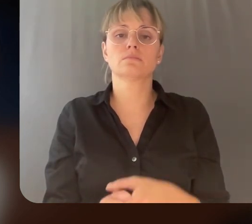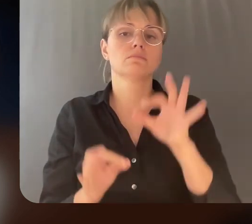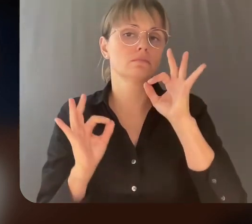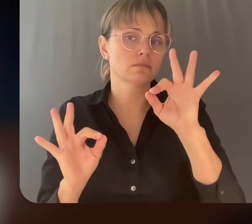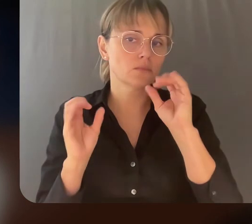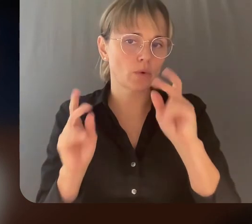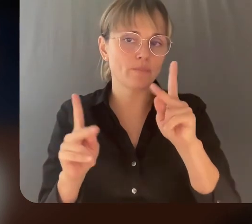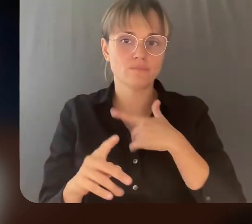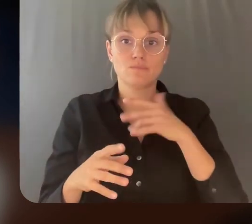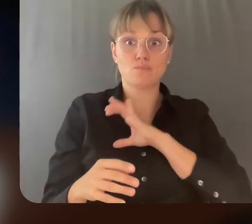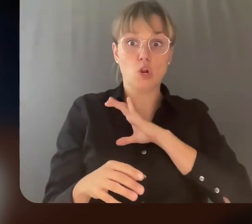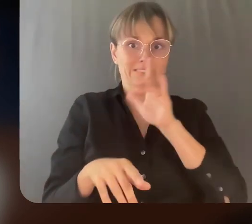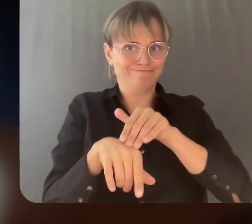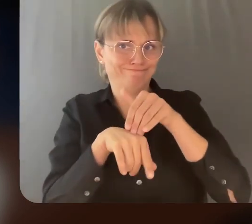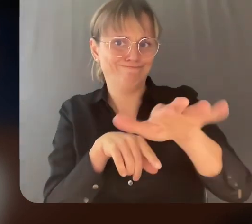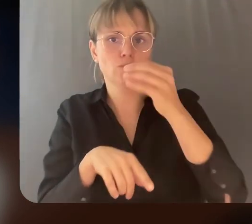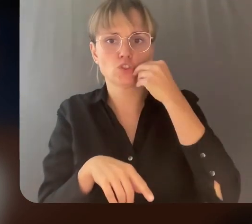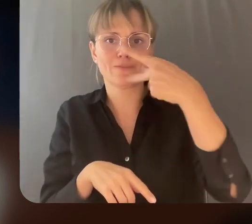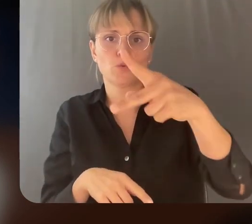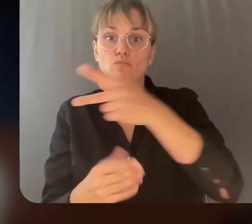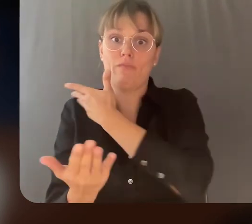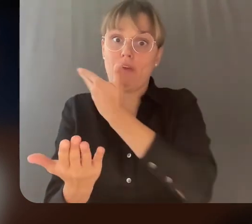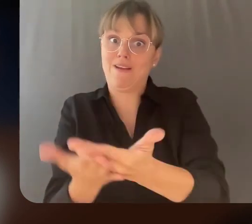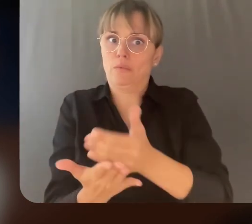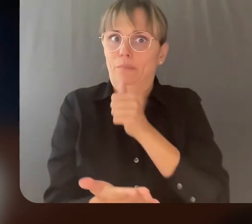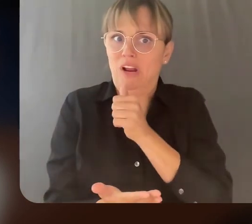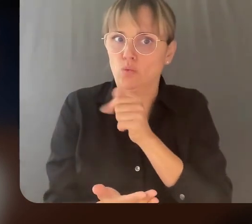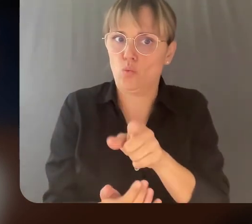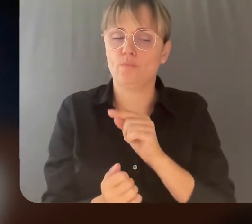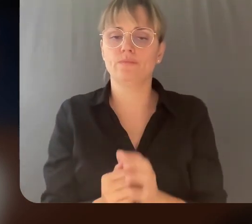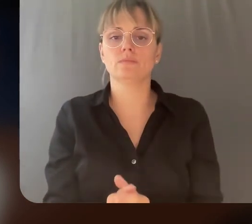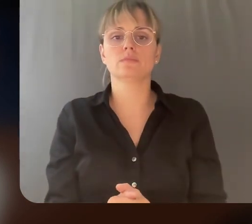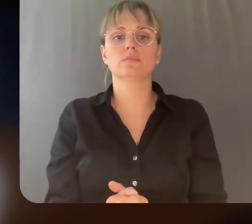D'accord. J'ai dépêché la police chez toi et ils y arriveront bientôt.